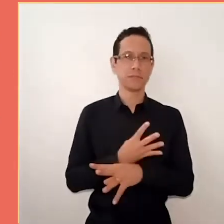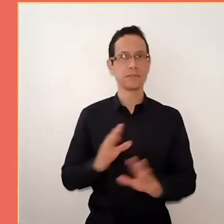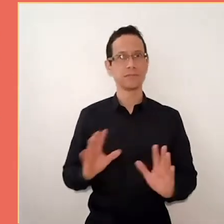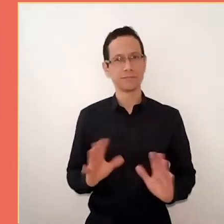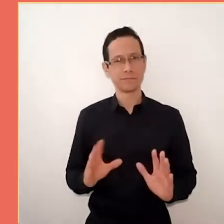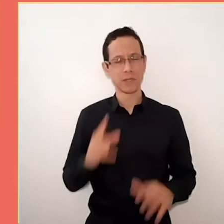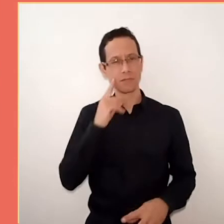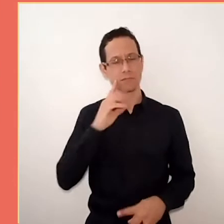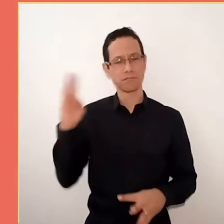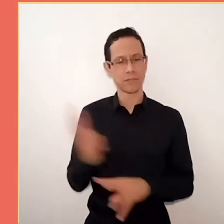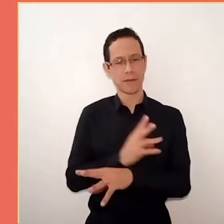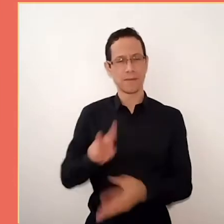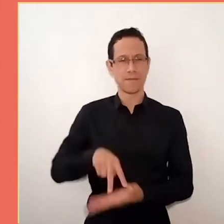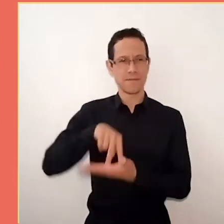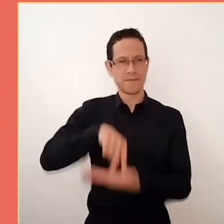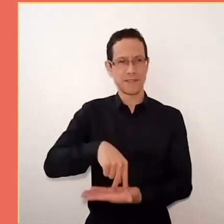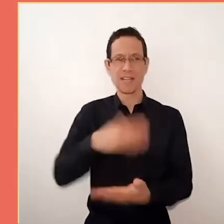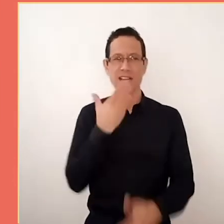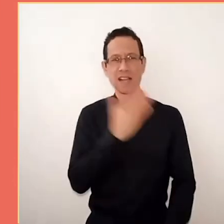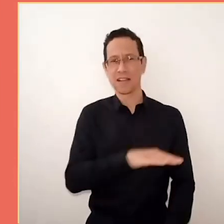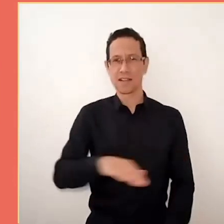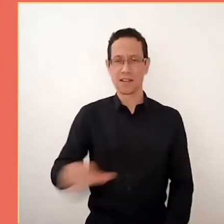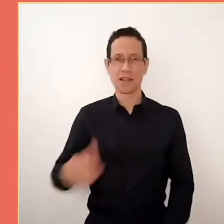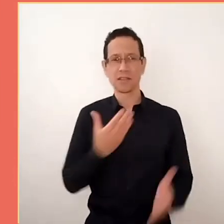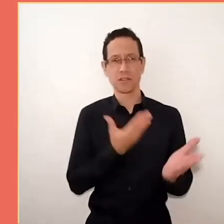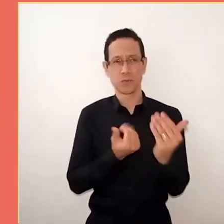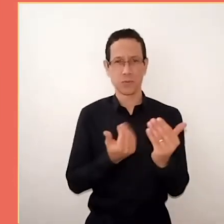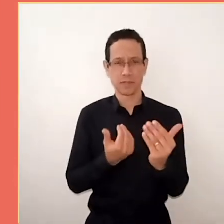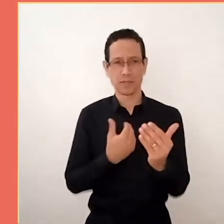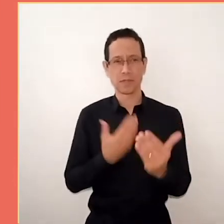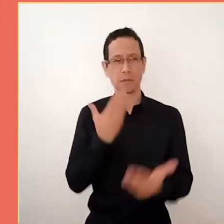contra os direitos das crianças e dos adolescentes, ou de qualquer grupo social.